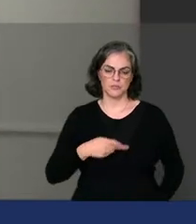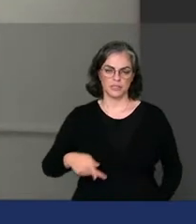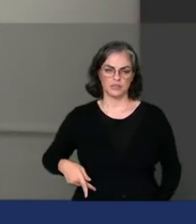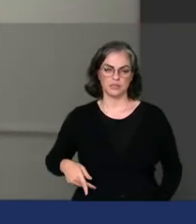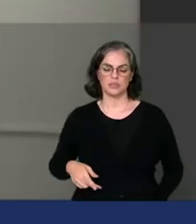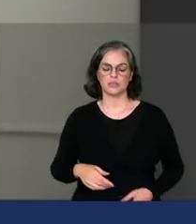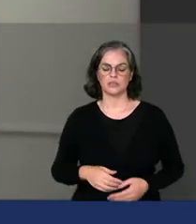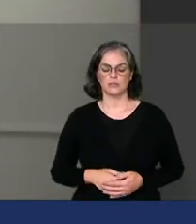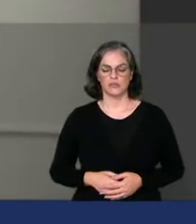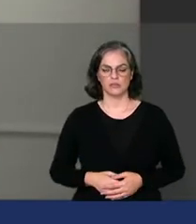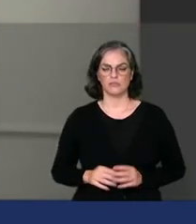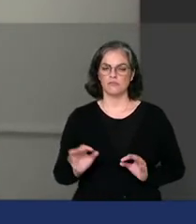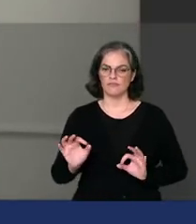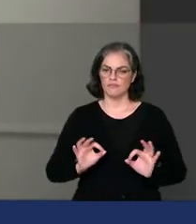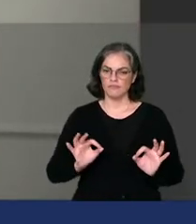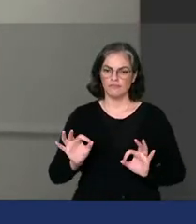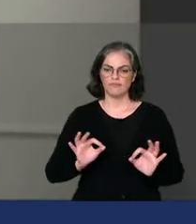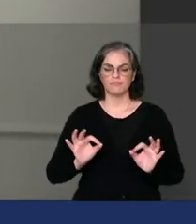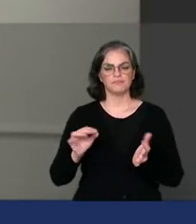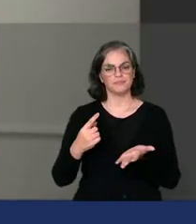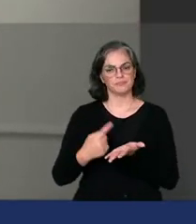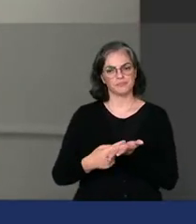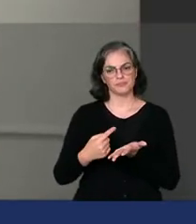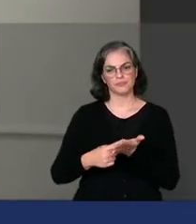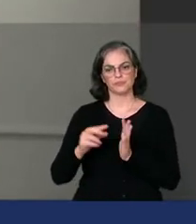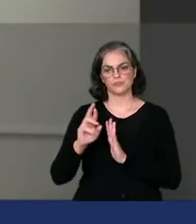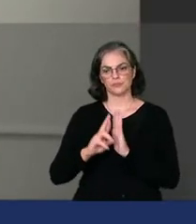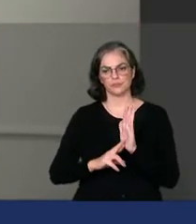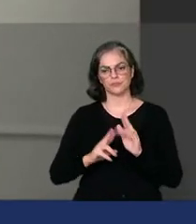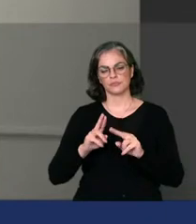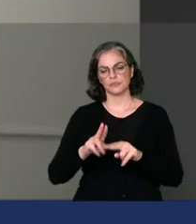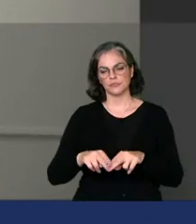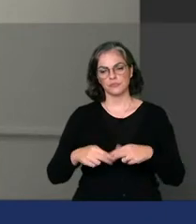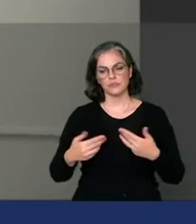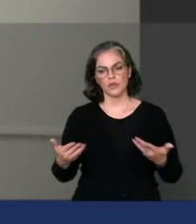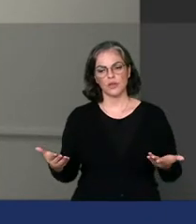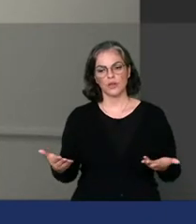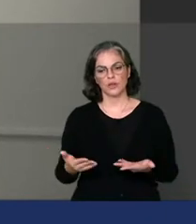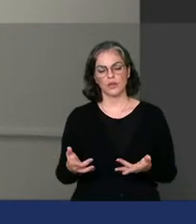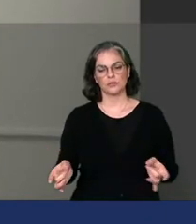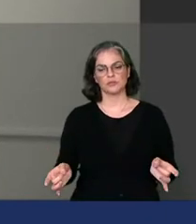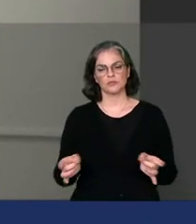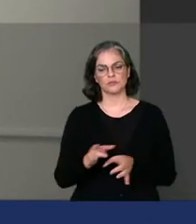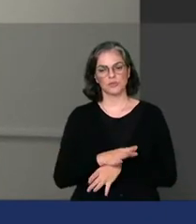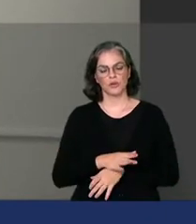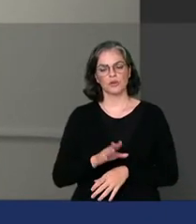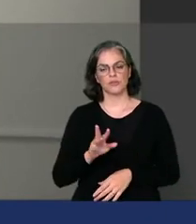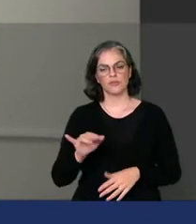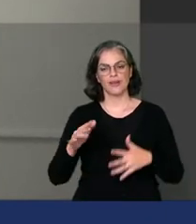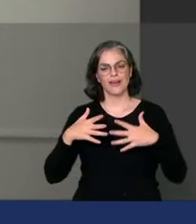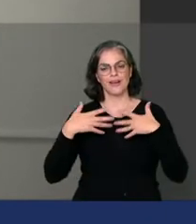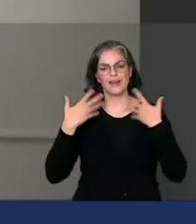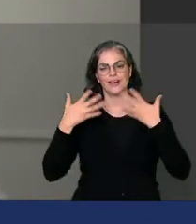, ELI BORGES E COM SUA IMPORTANTE PARTICIPAÇÃO TAMBÉM, PRESIDENTE. NO RELATÓRIO NESSE ACORDO, VAMOS HOJE ENTREGAR DIA DE FESTA